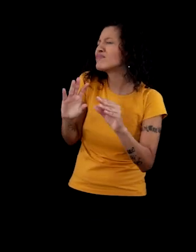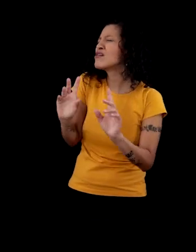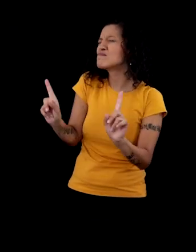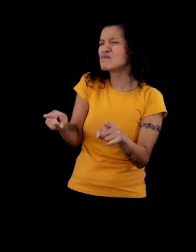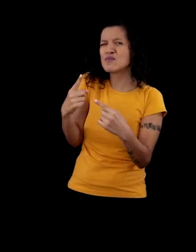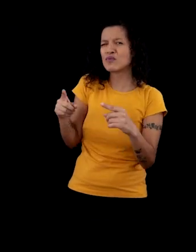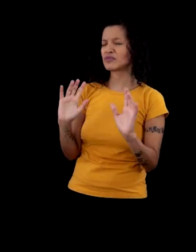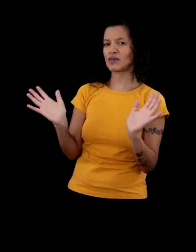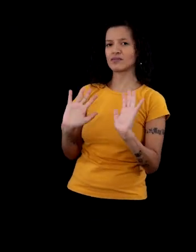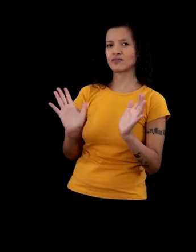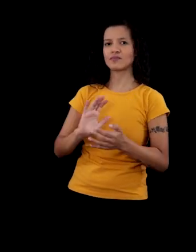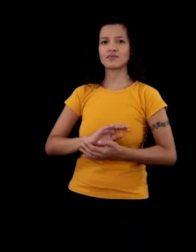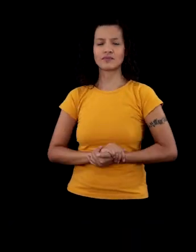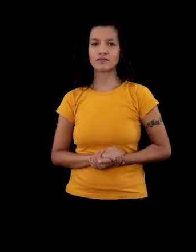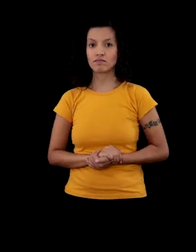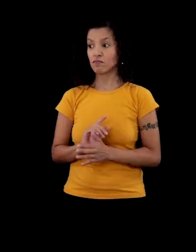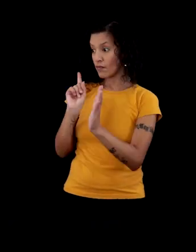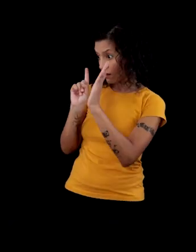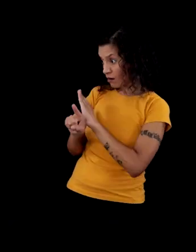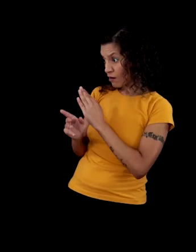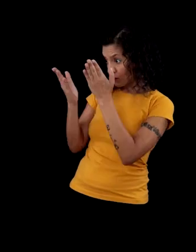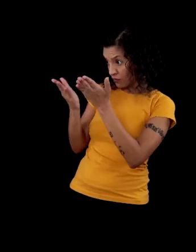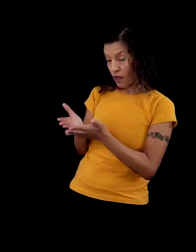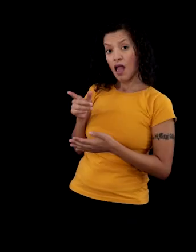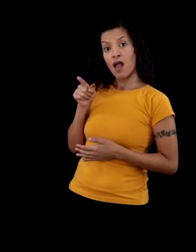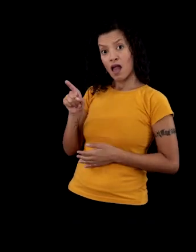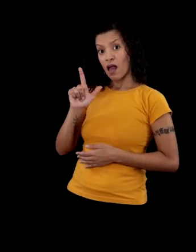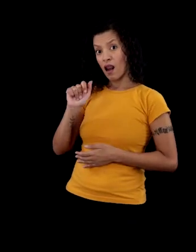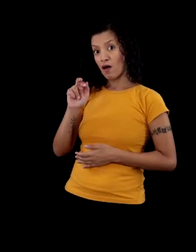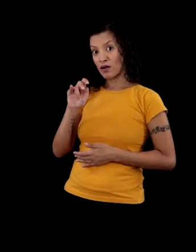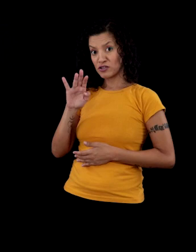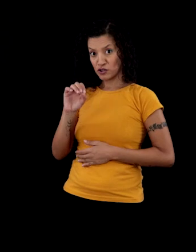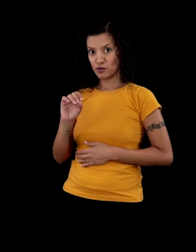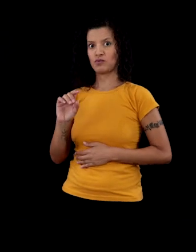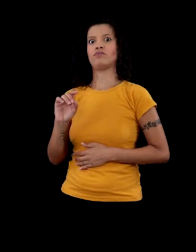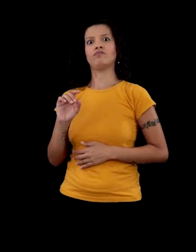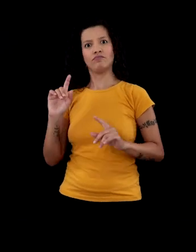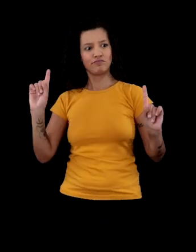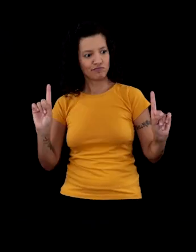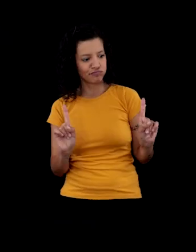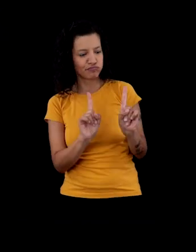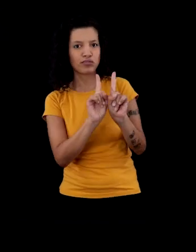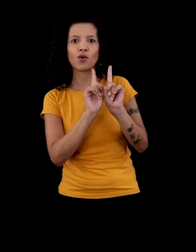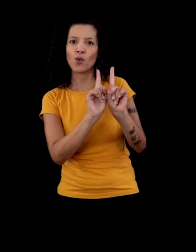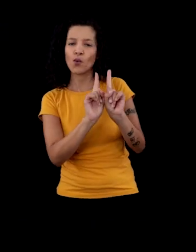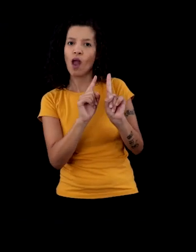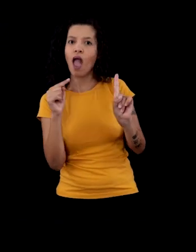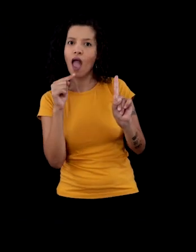para não querer mais se envolver com música. Mestre Laurentino, o senhor sempre estava com a Dona Onete,